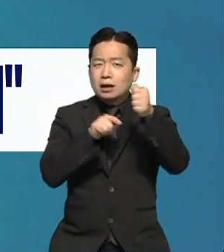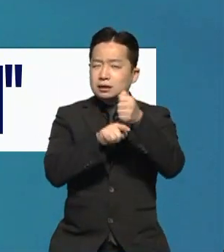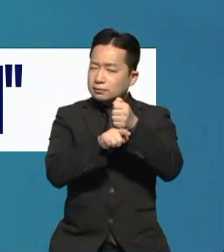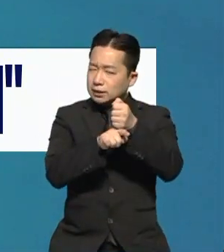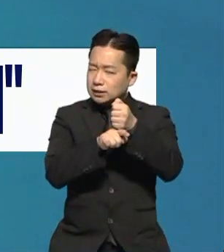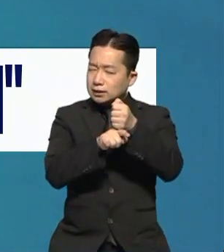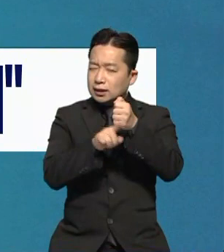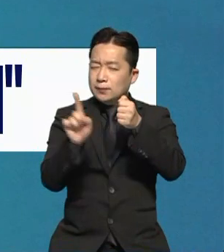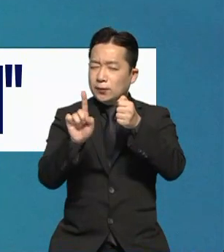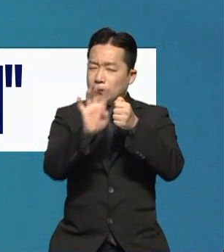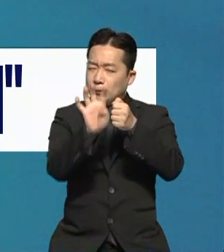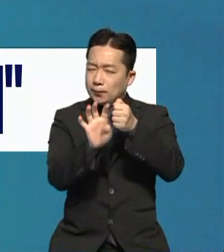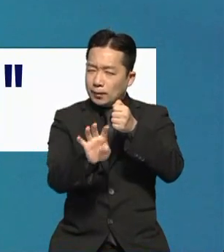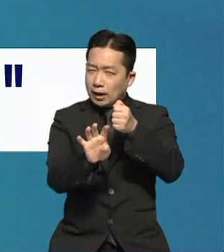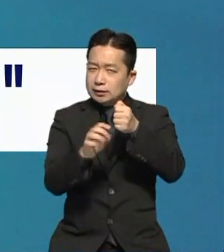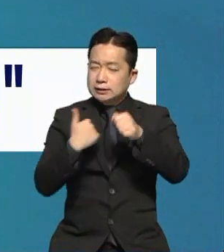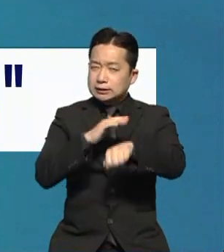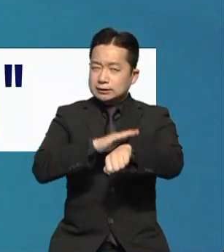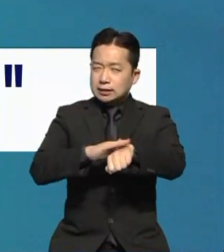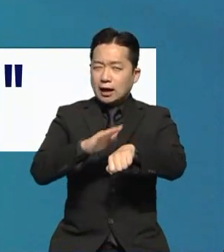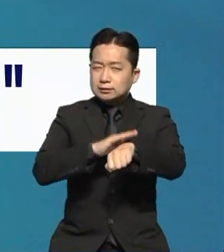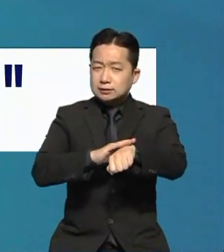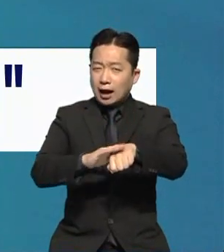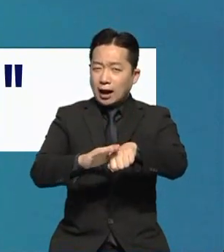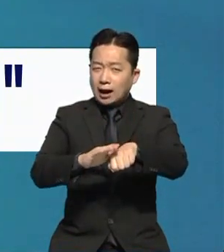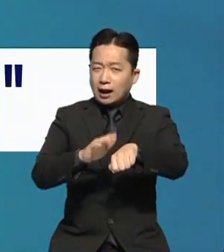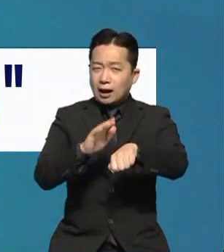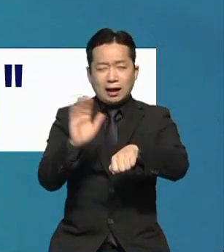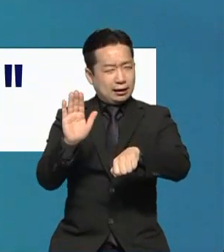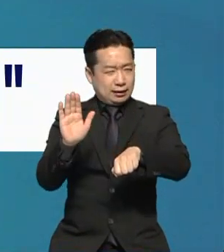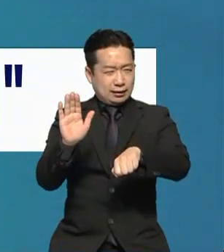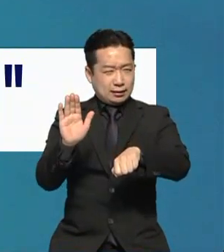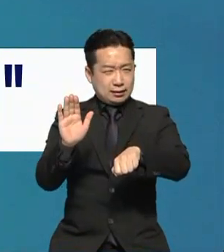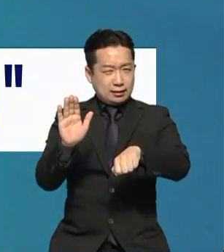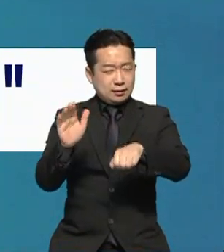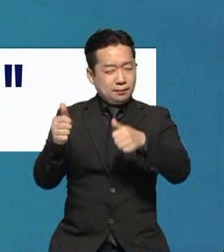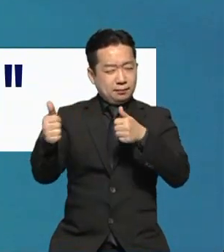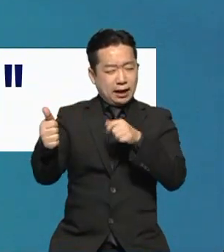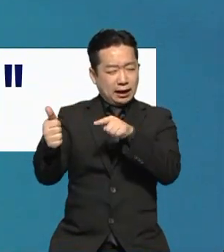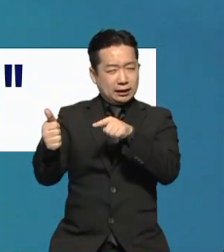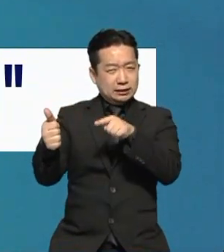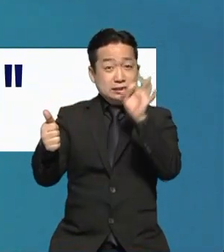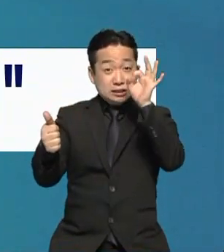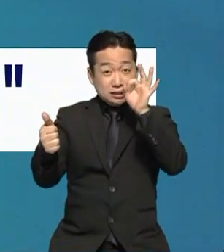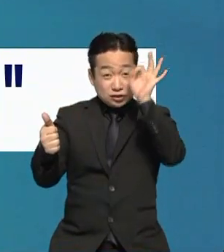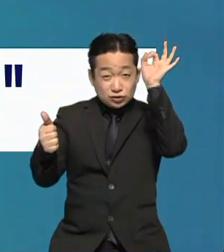그런데 갑작스럽게 변화가 있기 때문에 우리가 뭘 잘해서라기보다는 상대가 좀 실수한 것에 대한 반사이익이라고